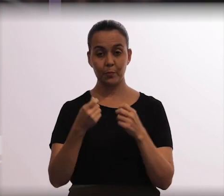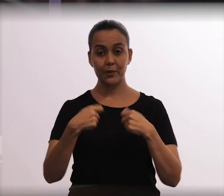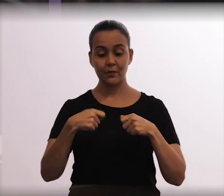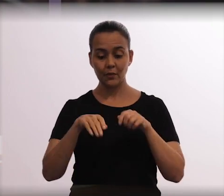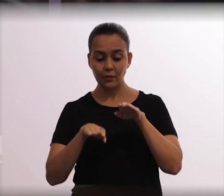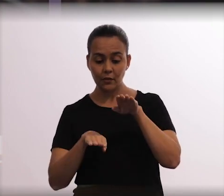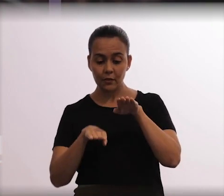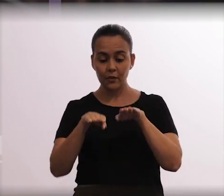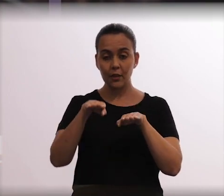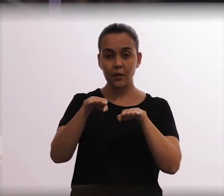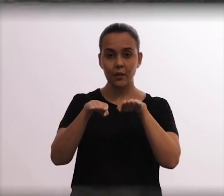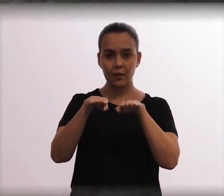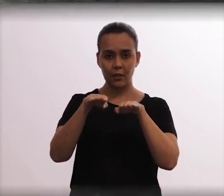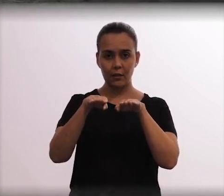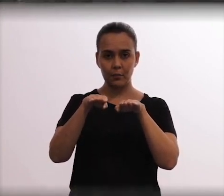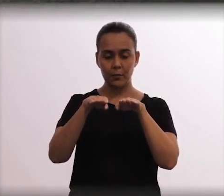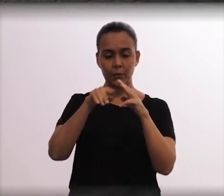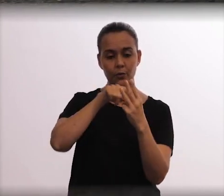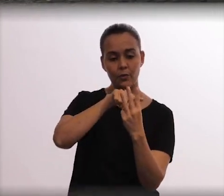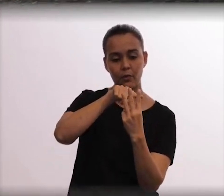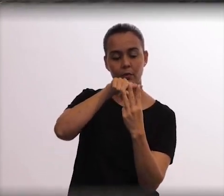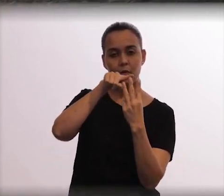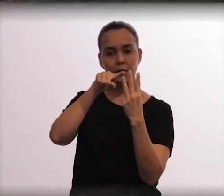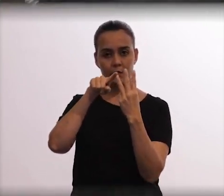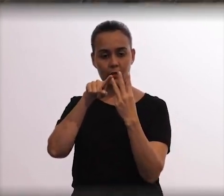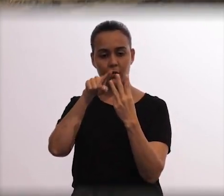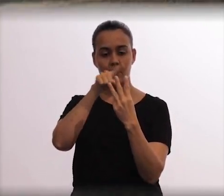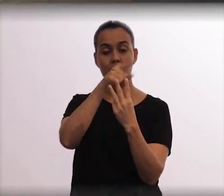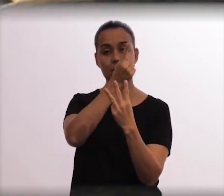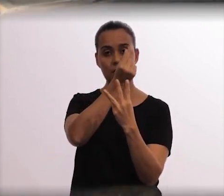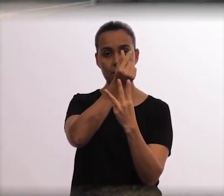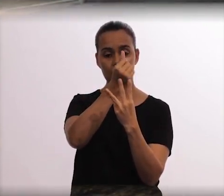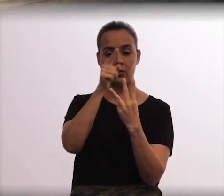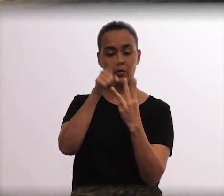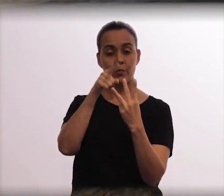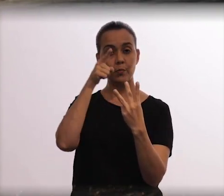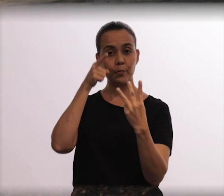É como se fosse um tripé: Poder econômico, poder político e poder social.